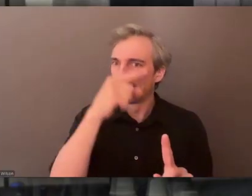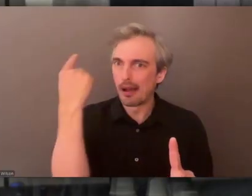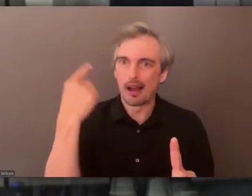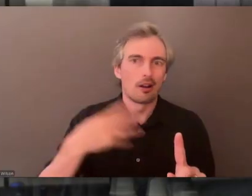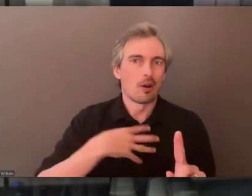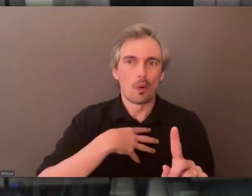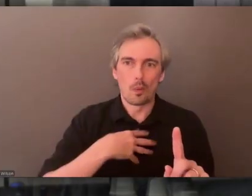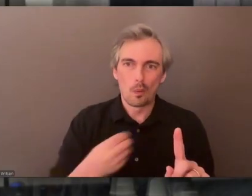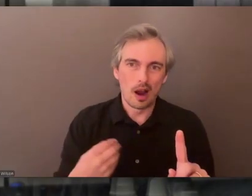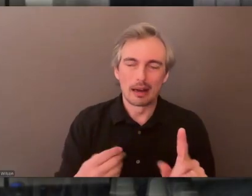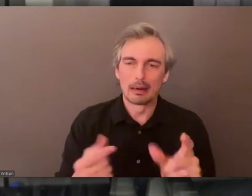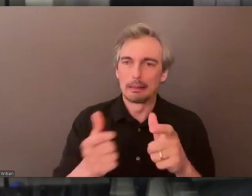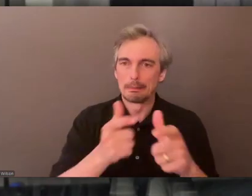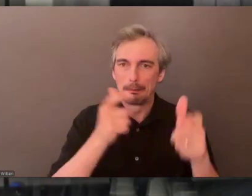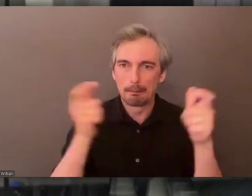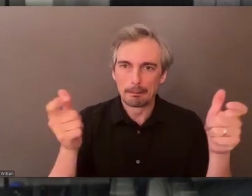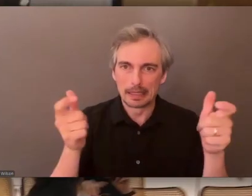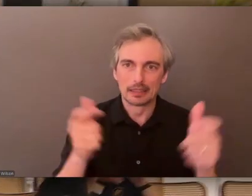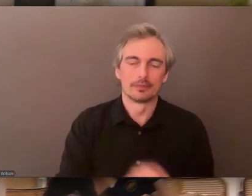すぐにジュリアに渡しますね。